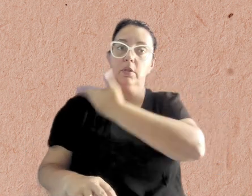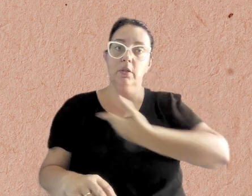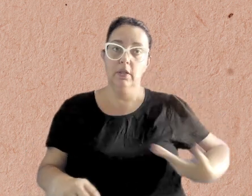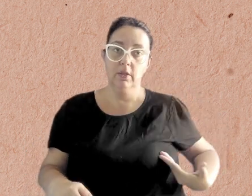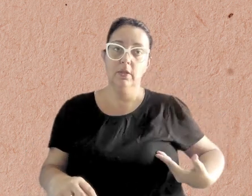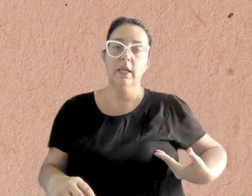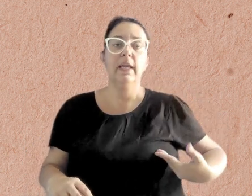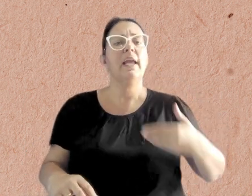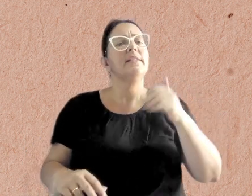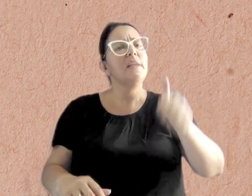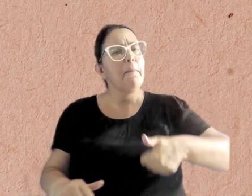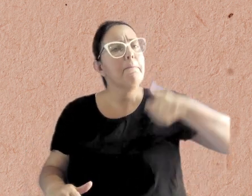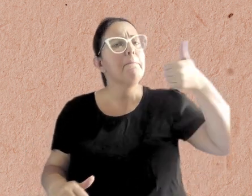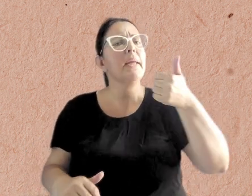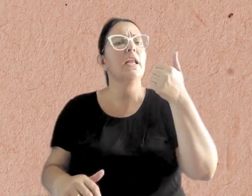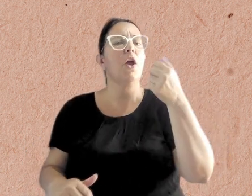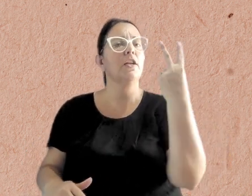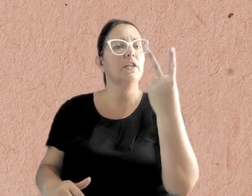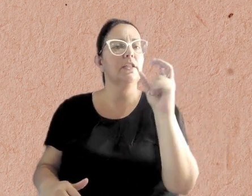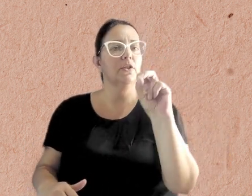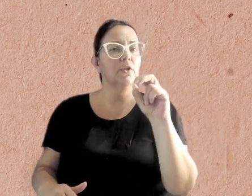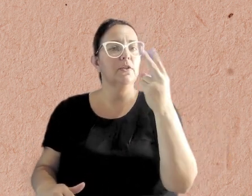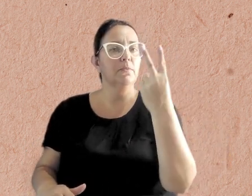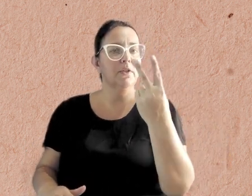que serão melhor delineados a partir de 2024.